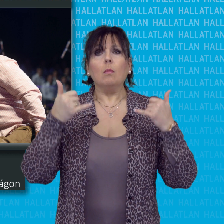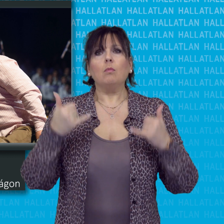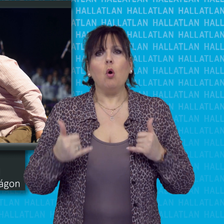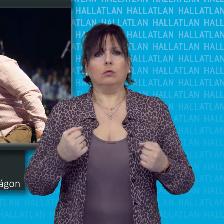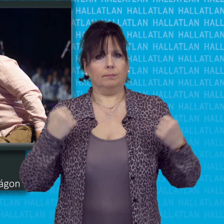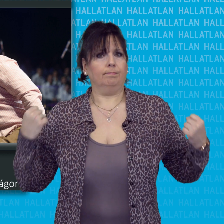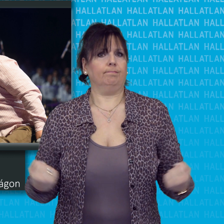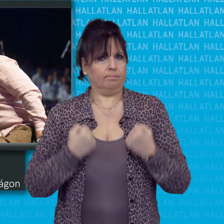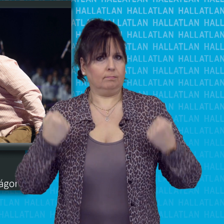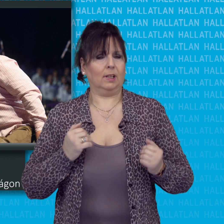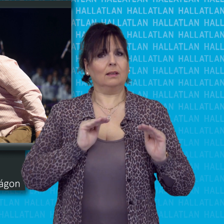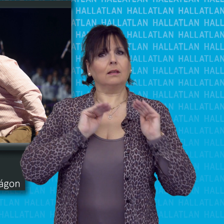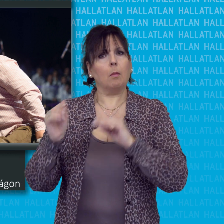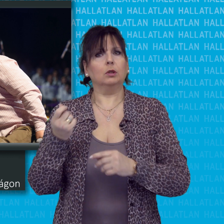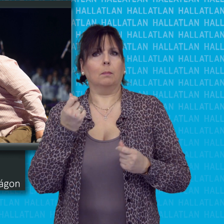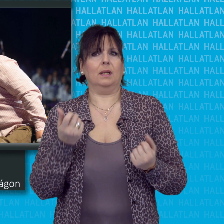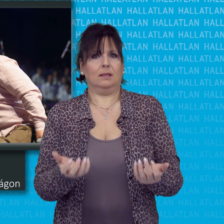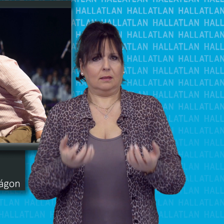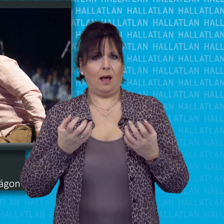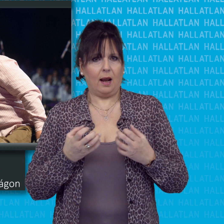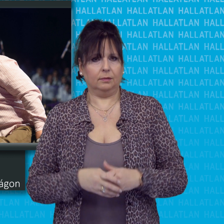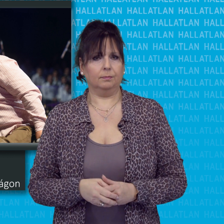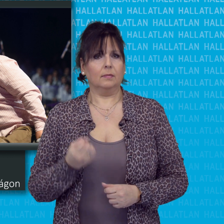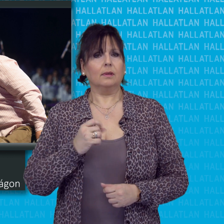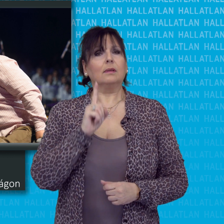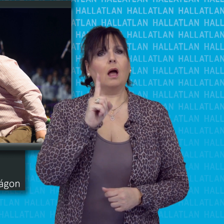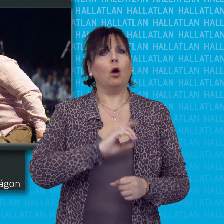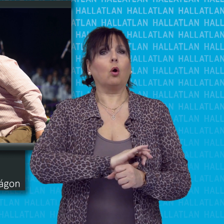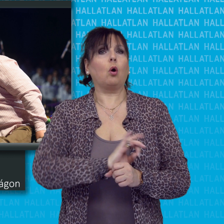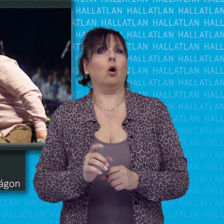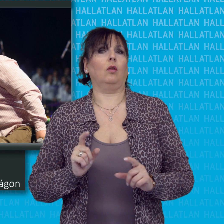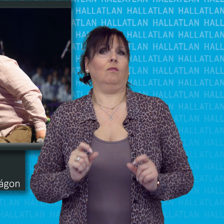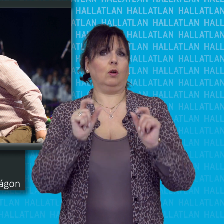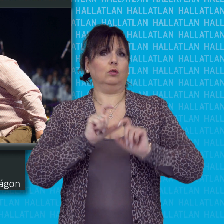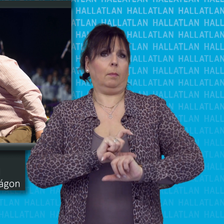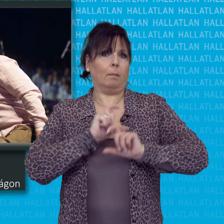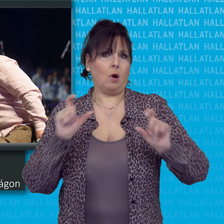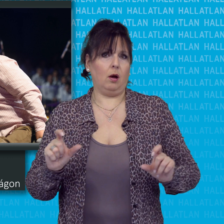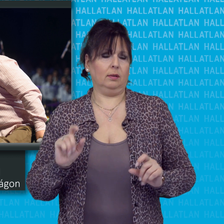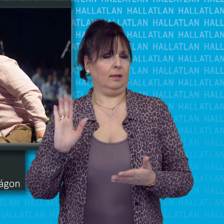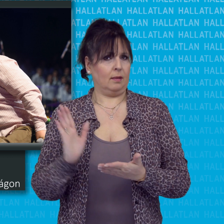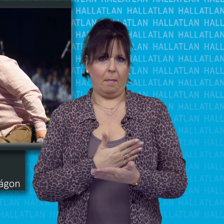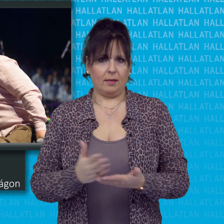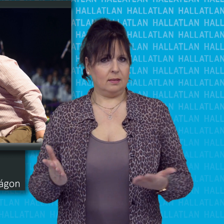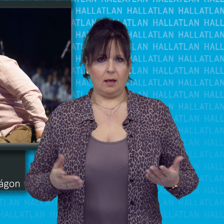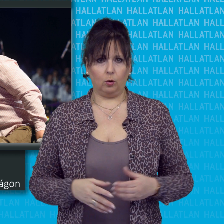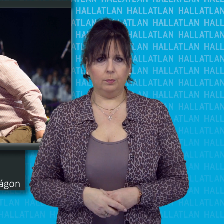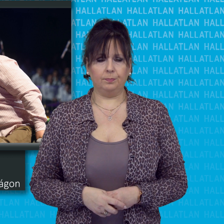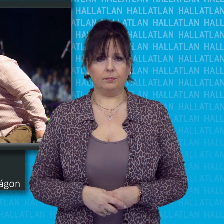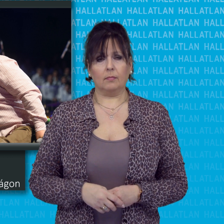Most azon dolgozunk, hogy forrást szerezzünk, amit csak nehezít a járványhelyzet.